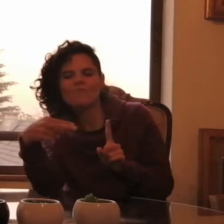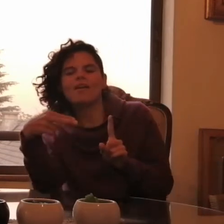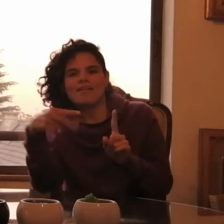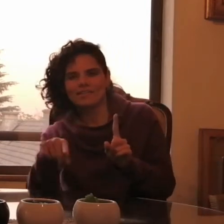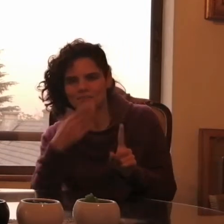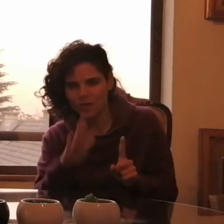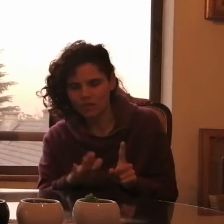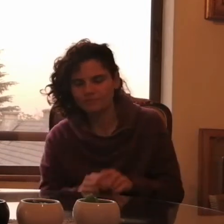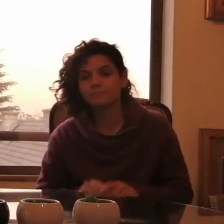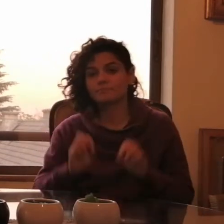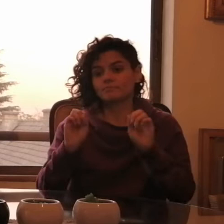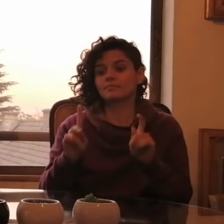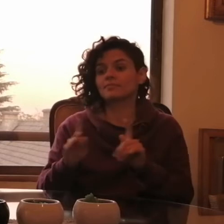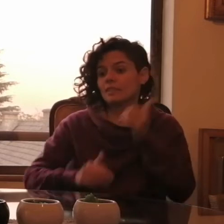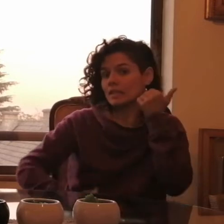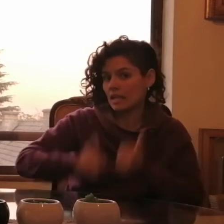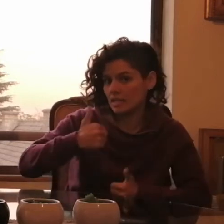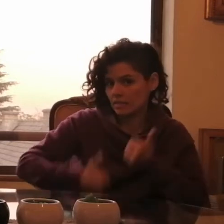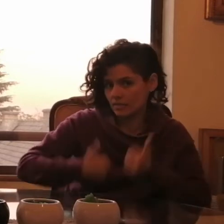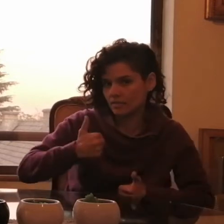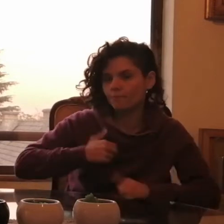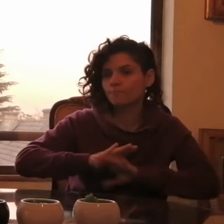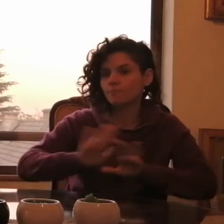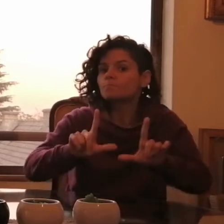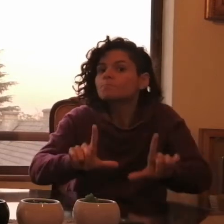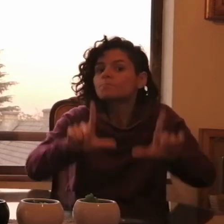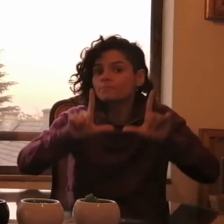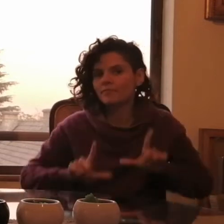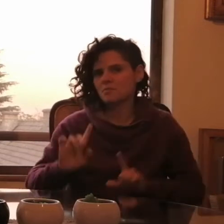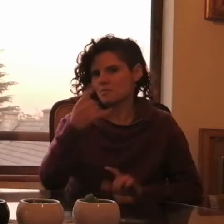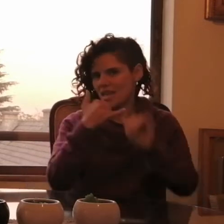Terminaste tu carrera, esta primera ingeniería estructuras